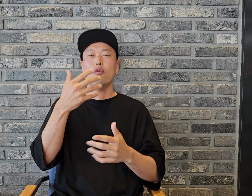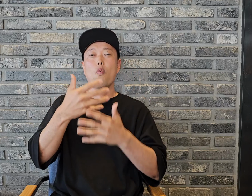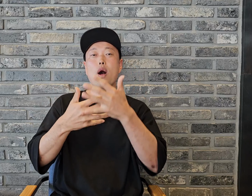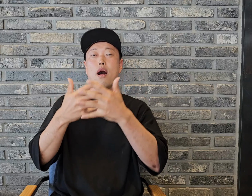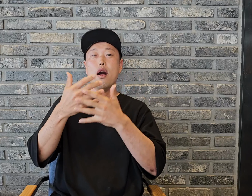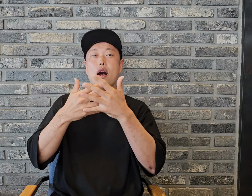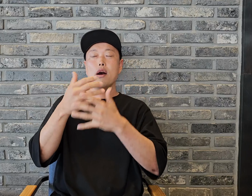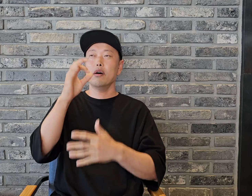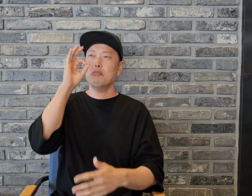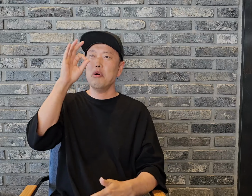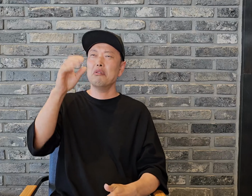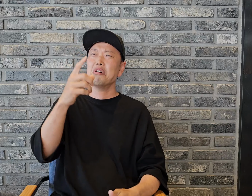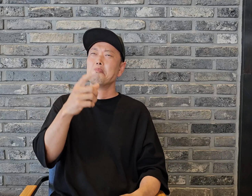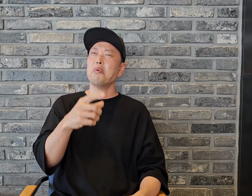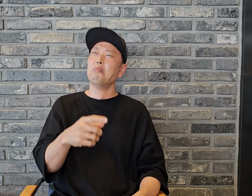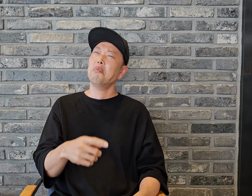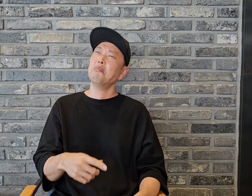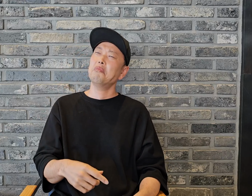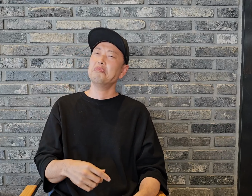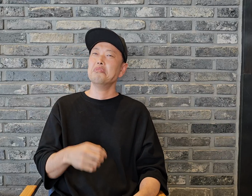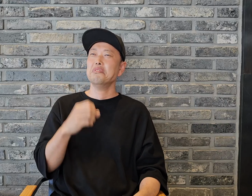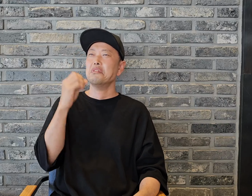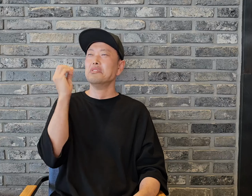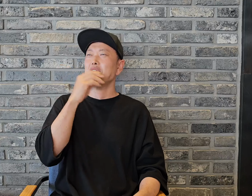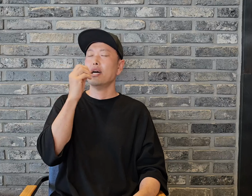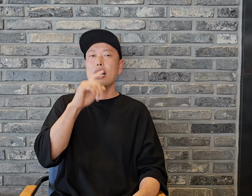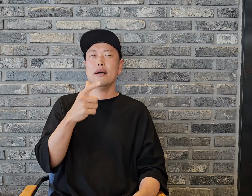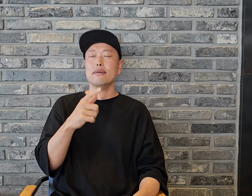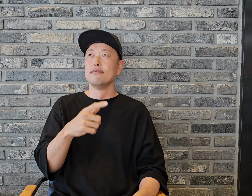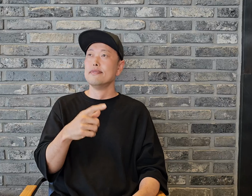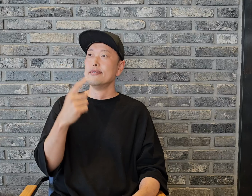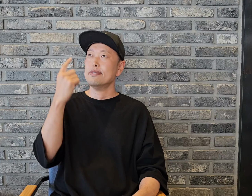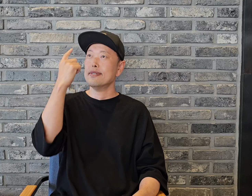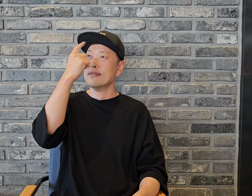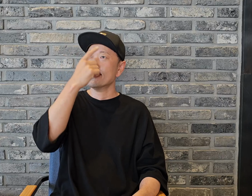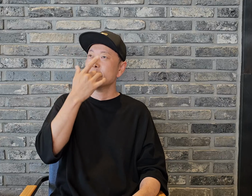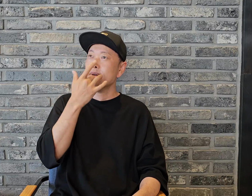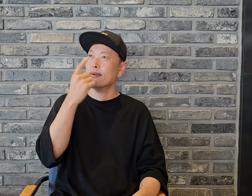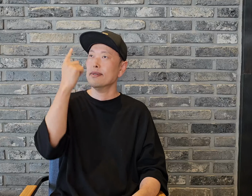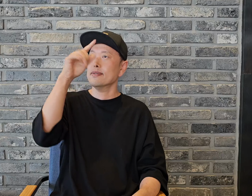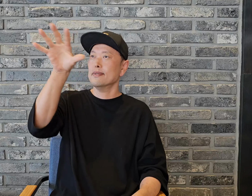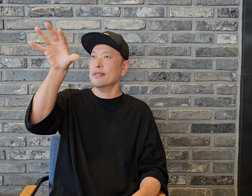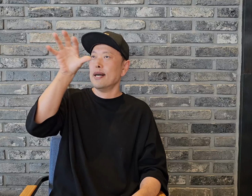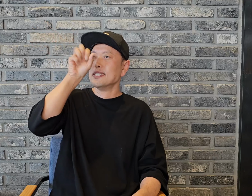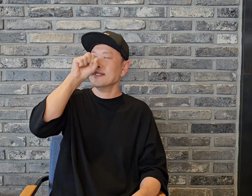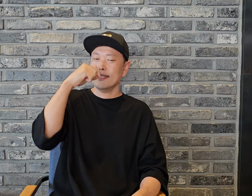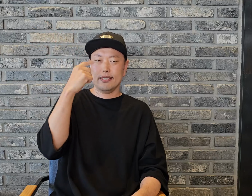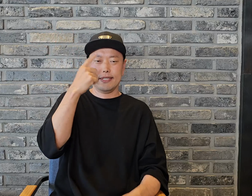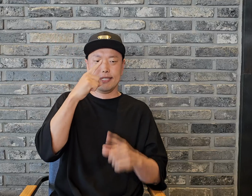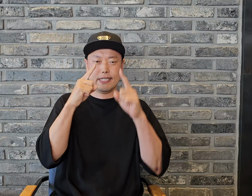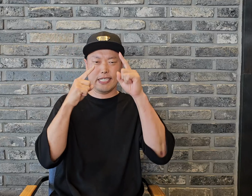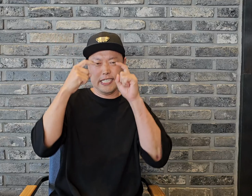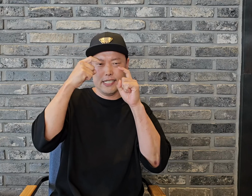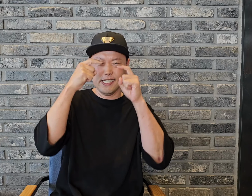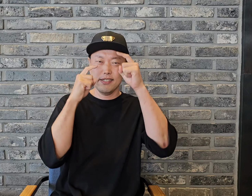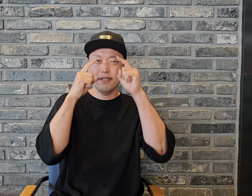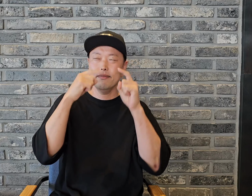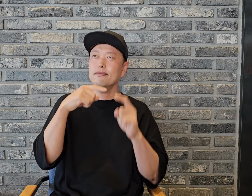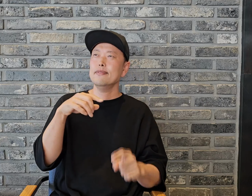영화를 관람할 때는 단순히 보는 것에 그치지 않고 배우들이 어떻게 표정을 짓는지 분석하여